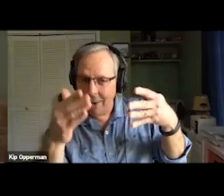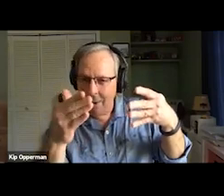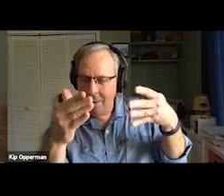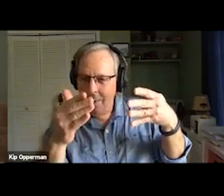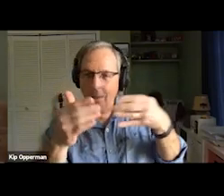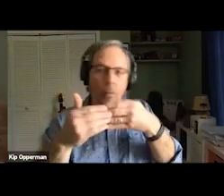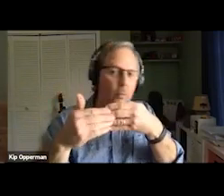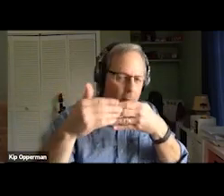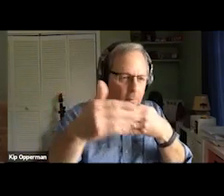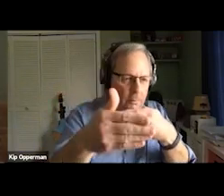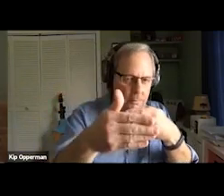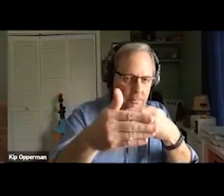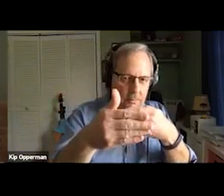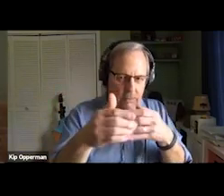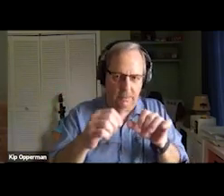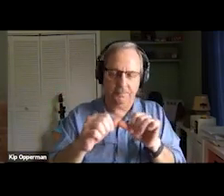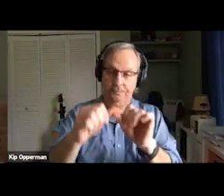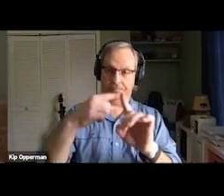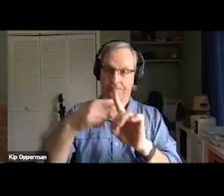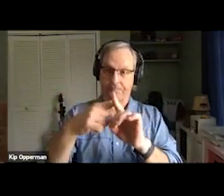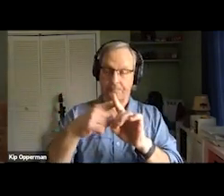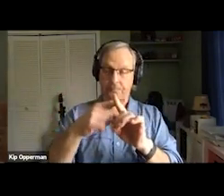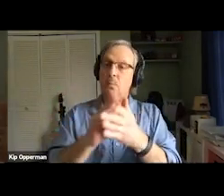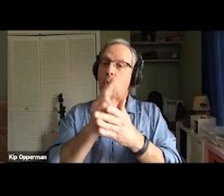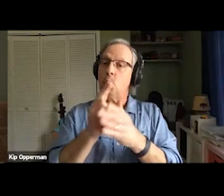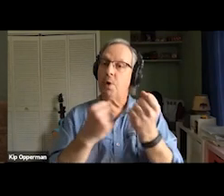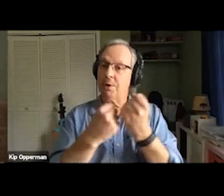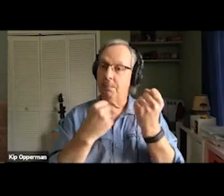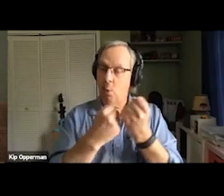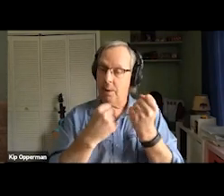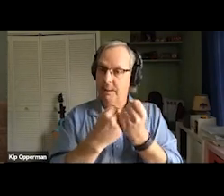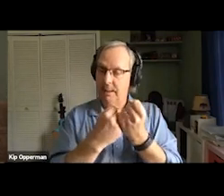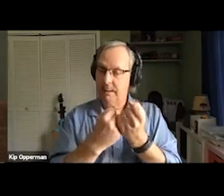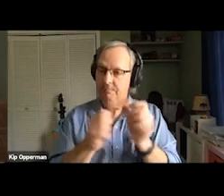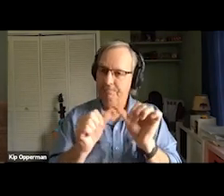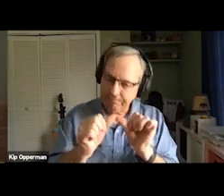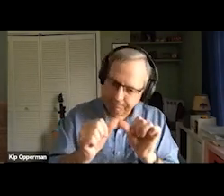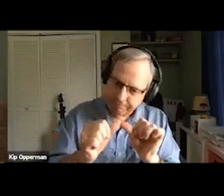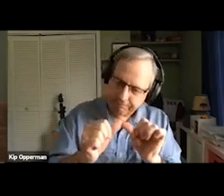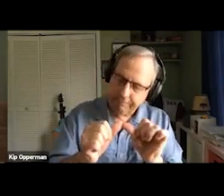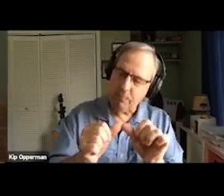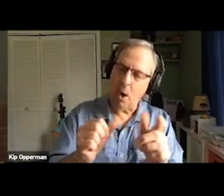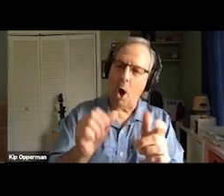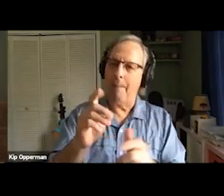te mantienes optimista, pero realista, usamos nuestros apoyos, mantenemos nuestra moralidad, nuestra brújula moral, nuestra espiritualidad,